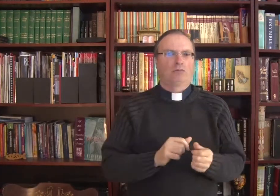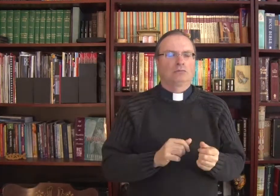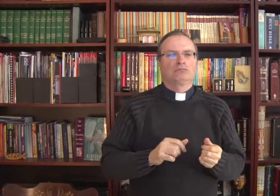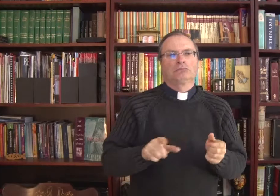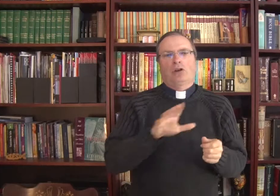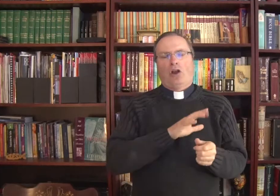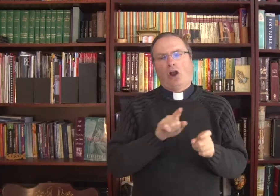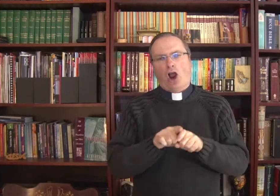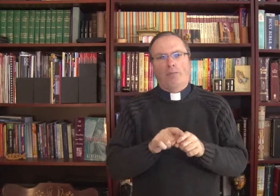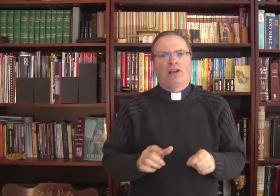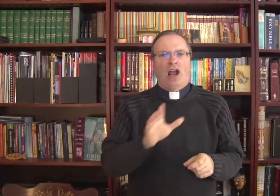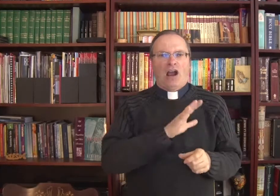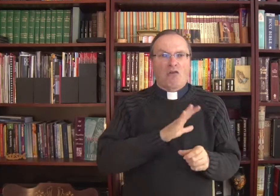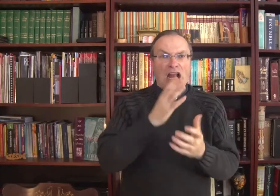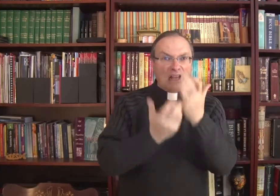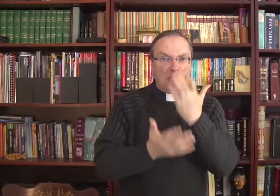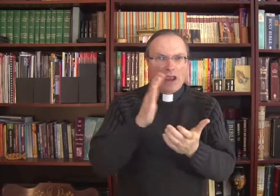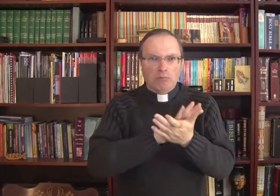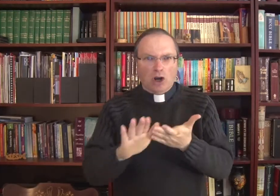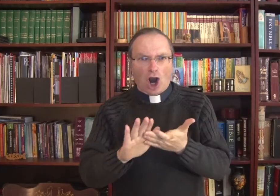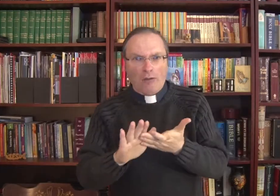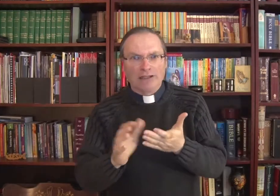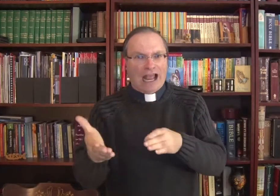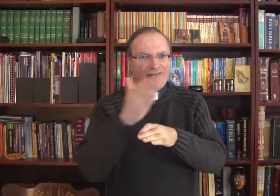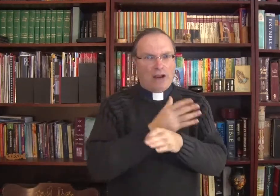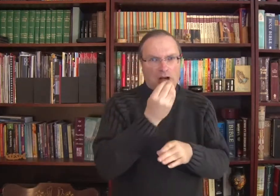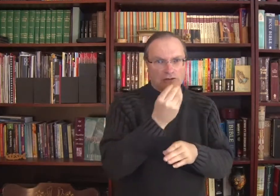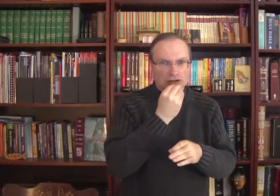comme avoir les mains propres avant repas,